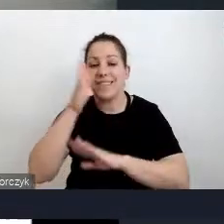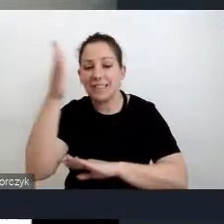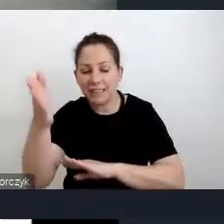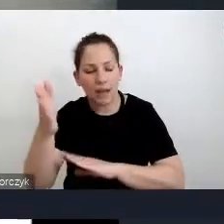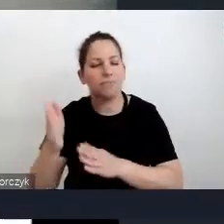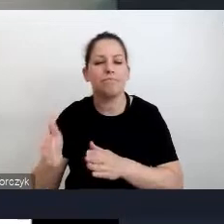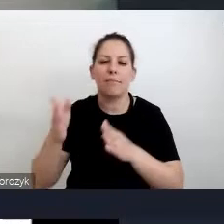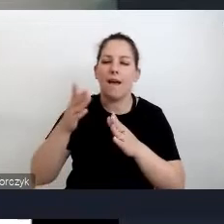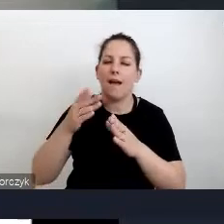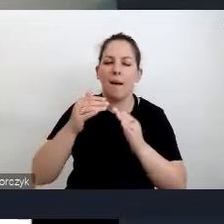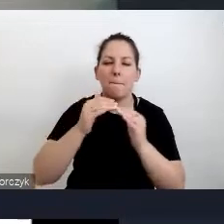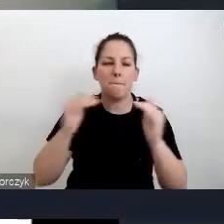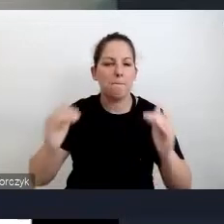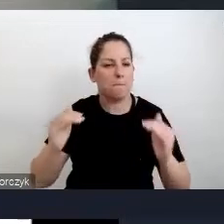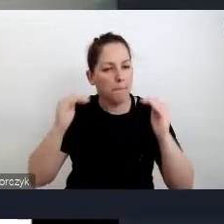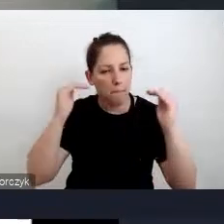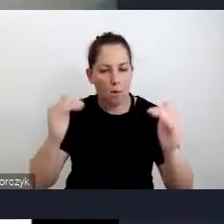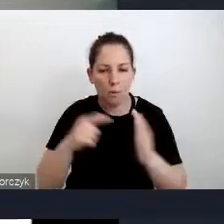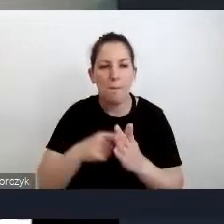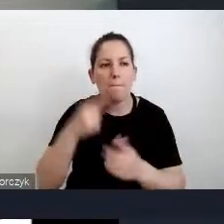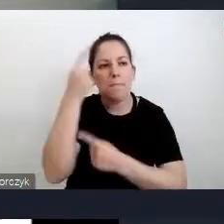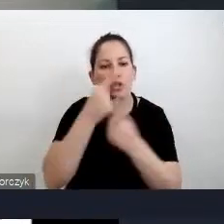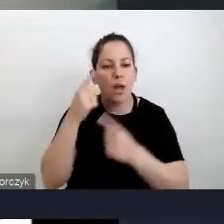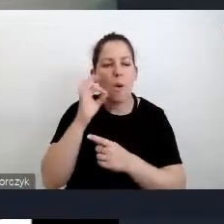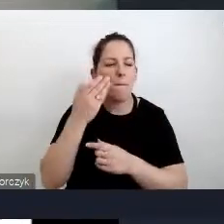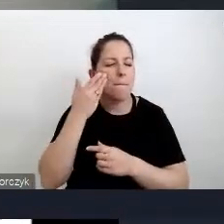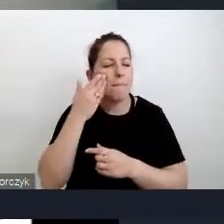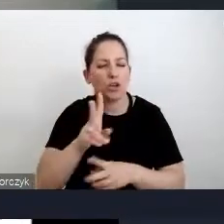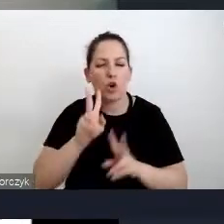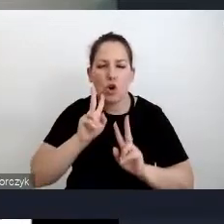od marzycielskiego myślenia do bardziej konkretnego podejścia do tego,